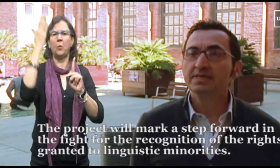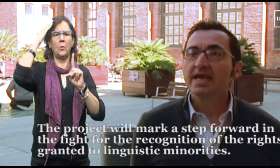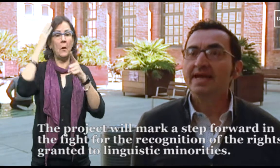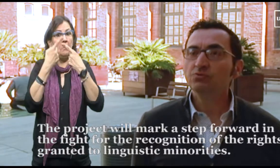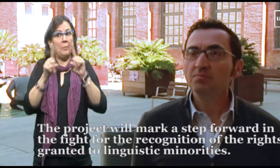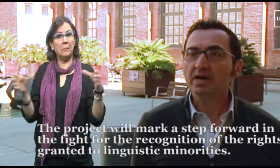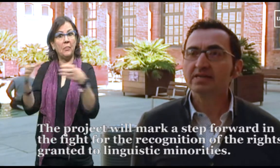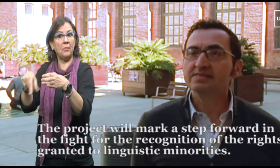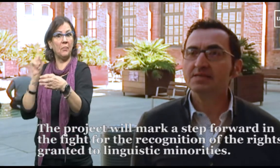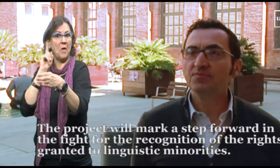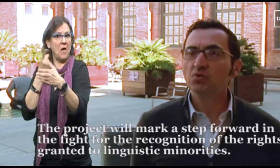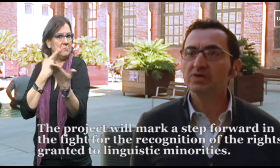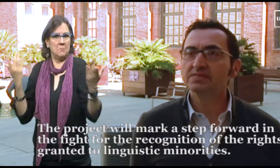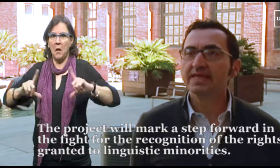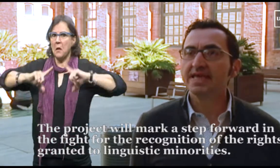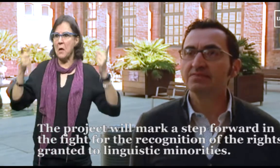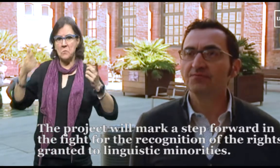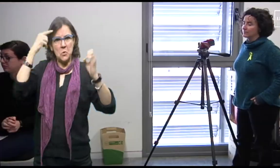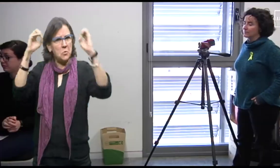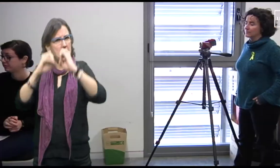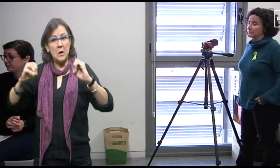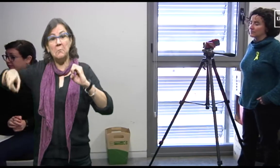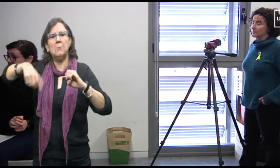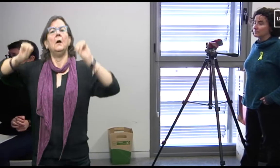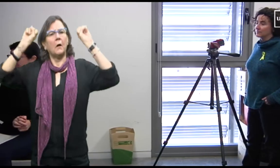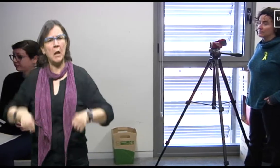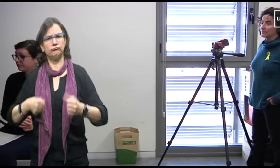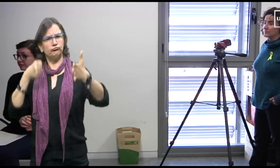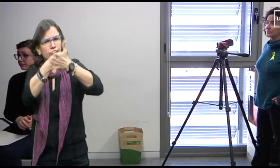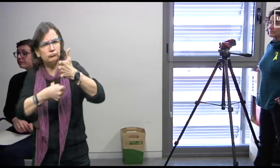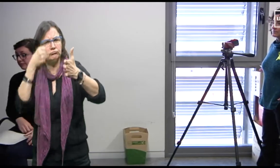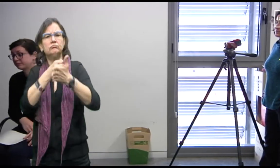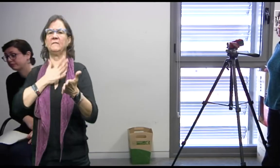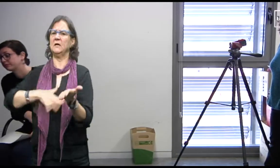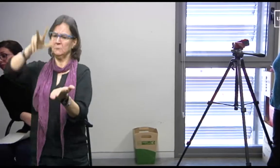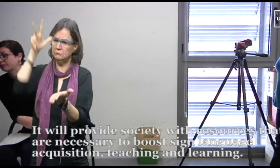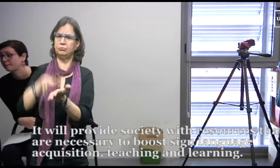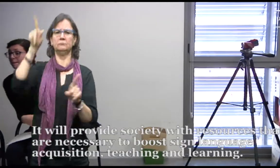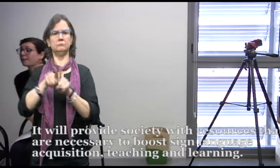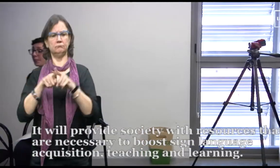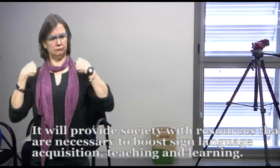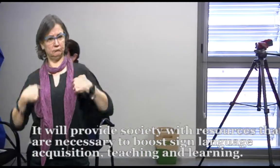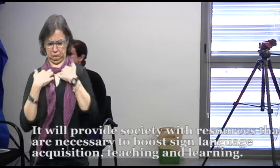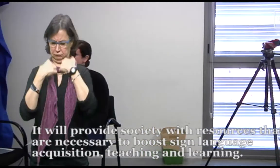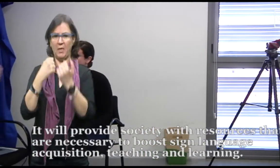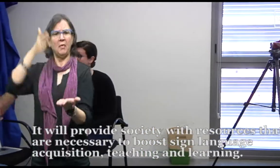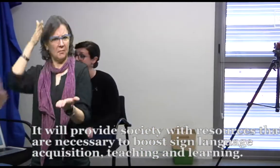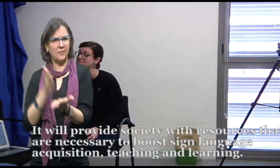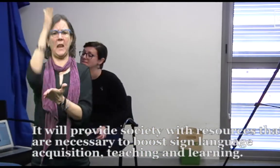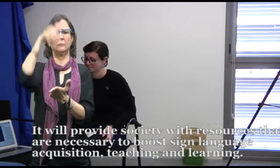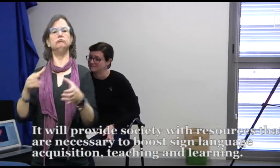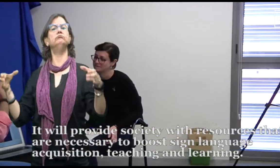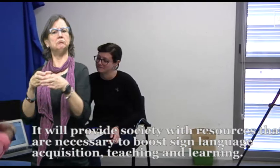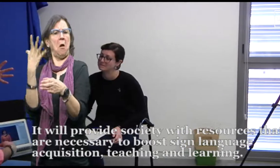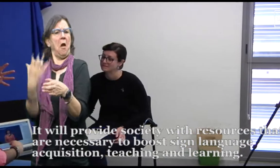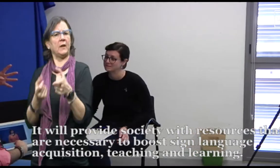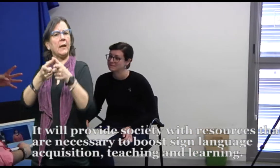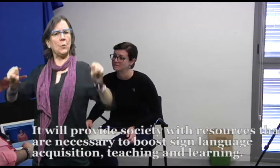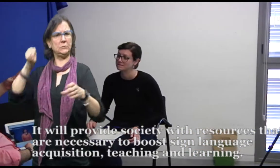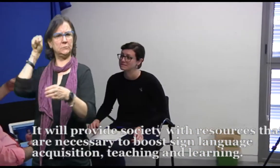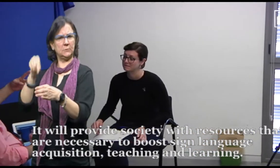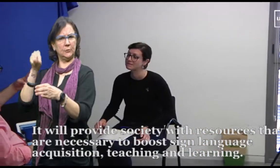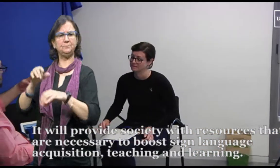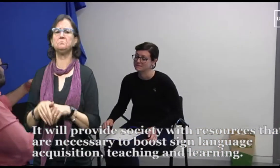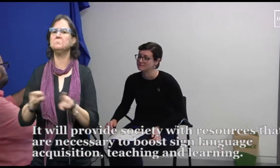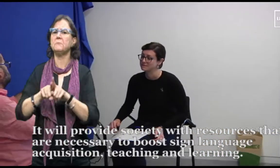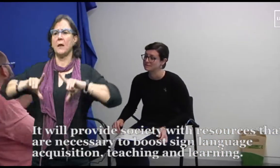Además, supondrá un paso adelante en la lucha por el reconocimiento de los derechos otorgados a las minorías lingüísticas que afectarán en gran medida a su vida política, educativa y social.